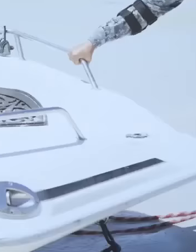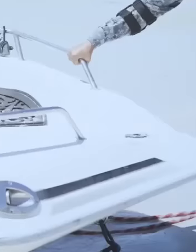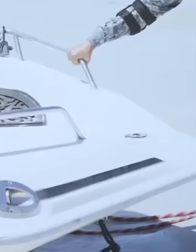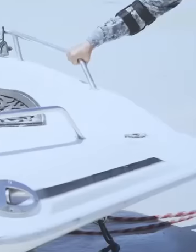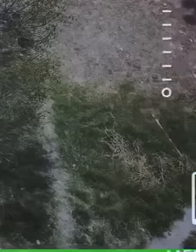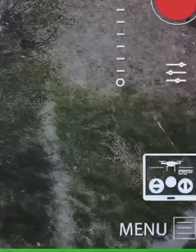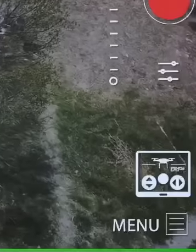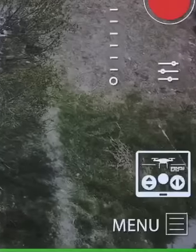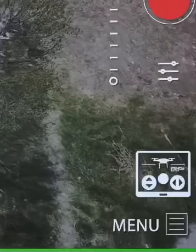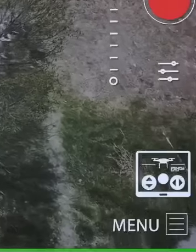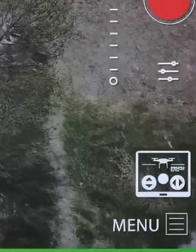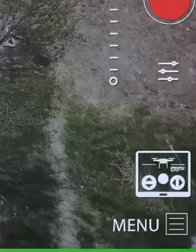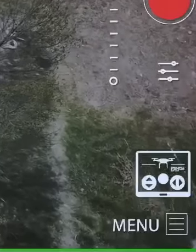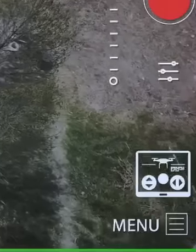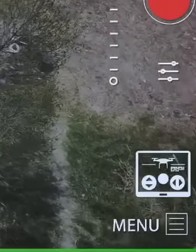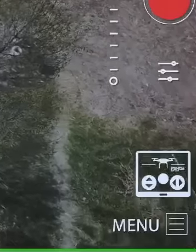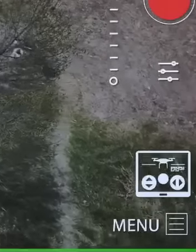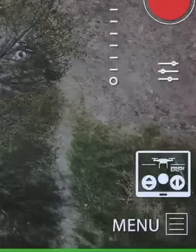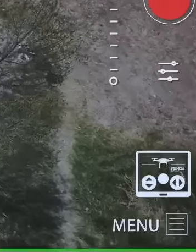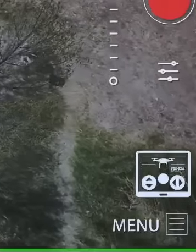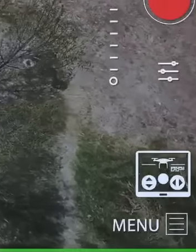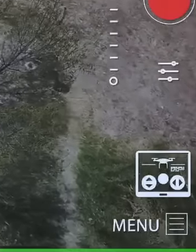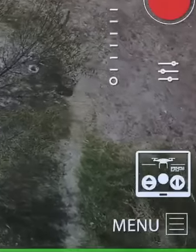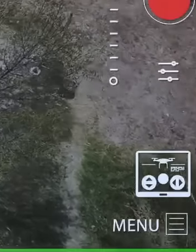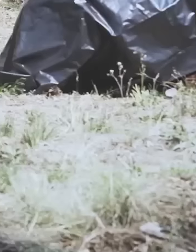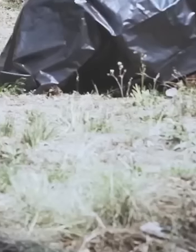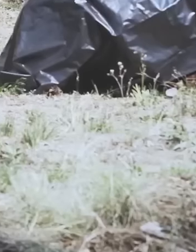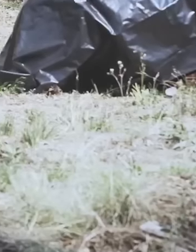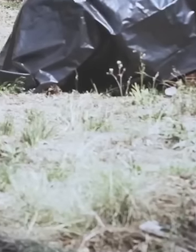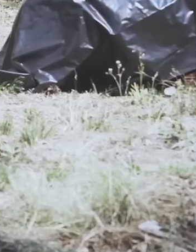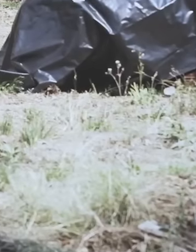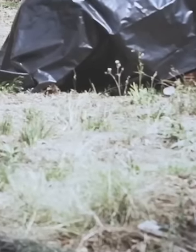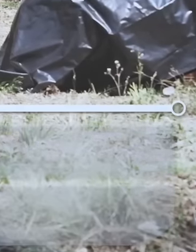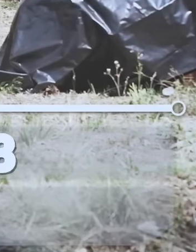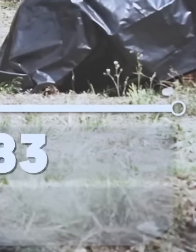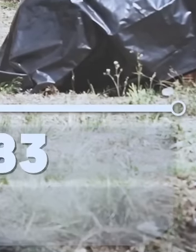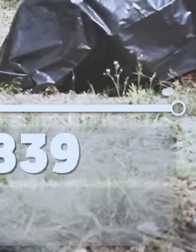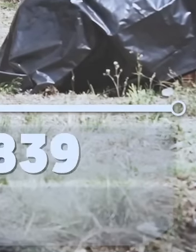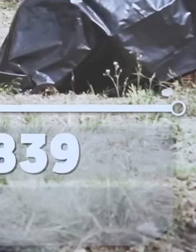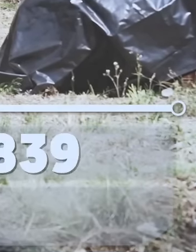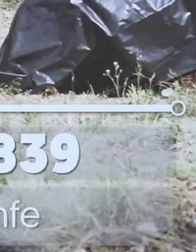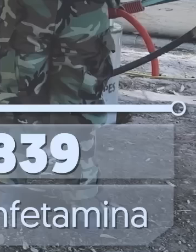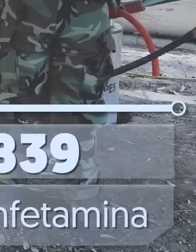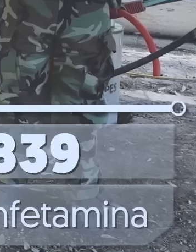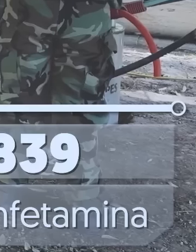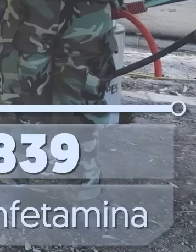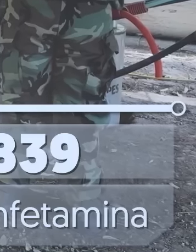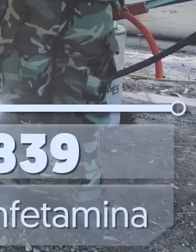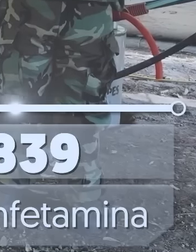mensaje desde el gobierno federal es inflexible. Se acabó el tiempo de los intocables. Veamos a